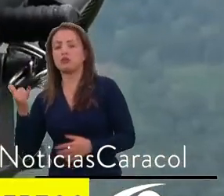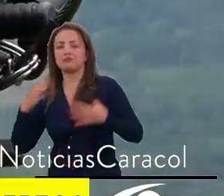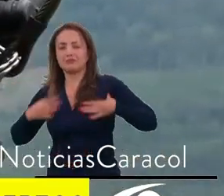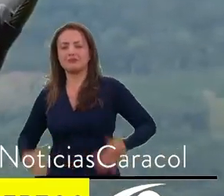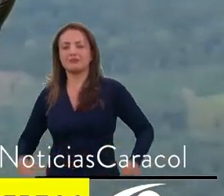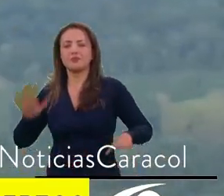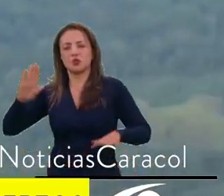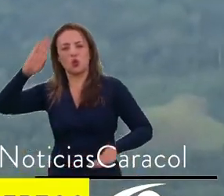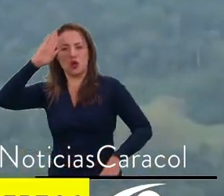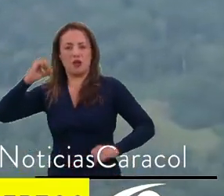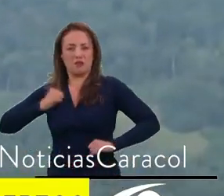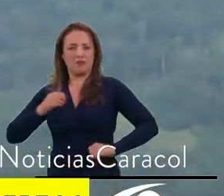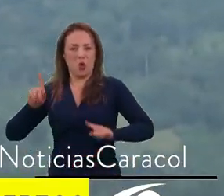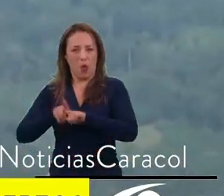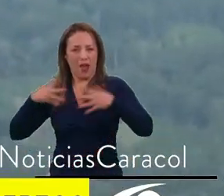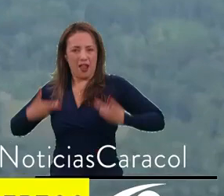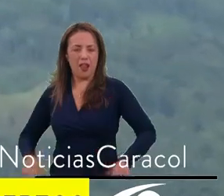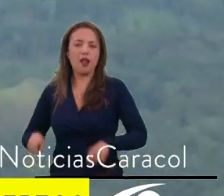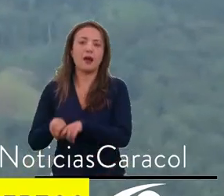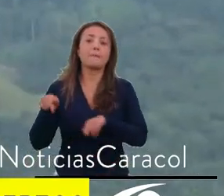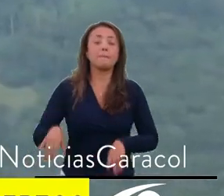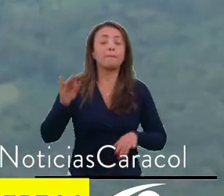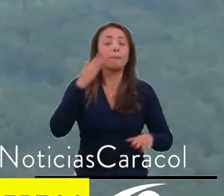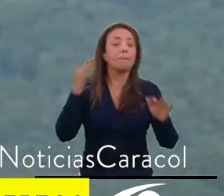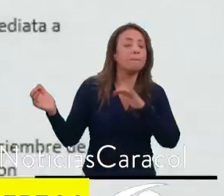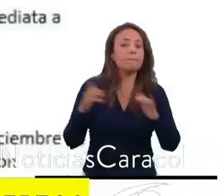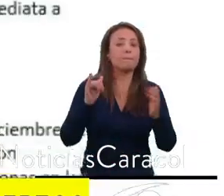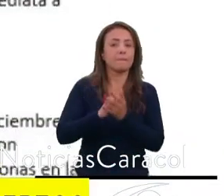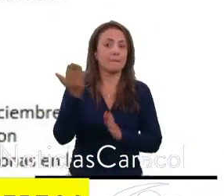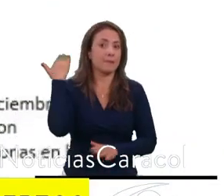masculino, vestidos de civil,